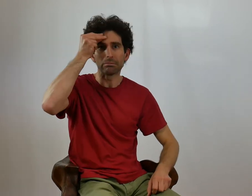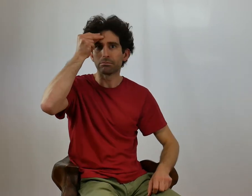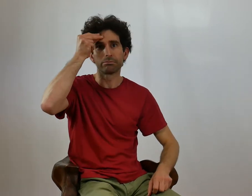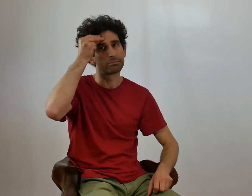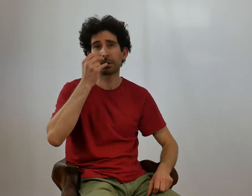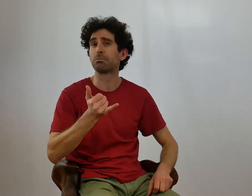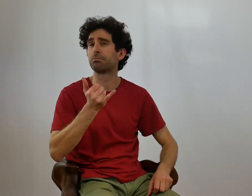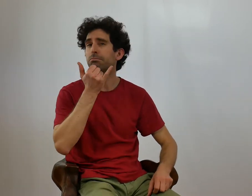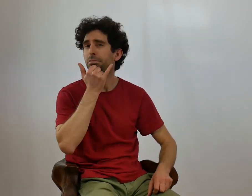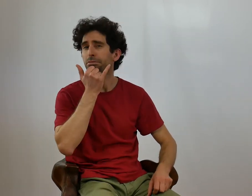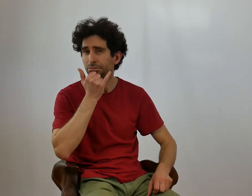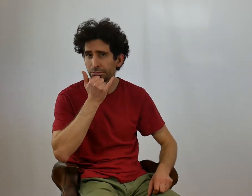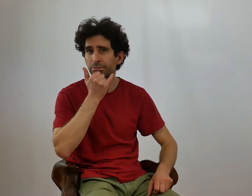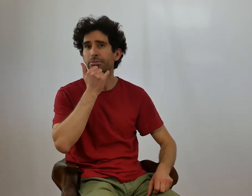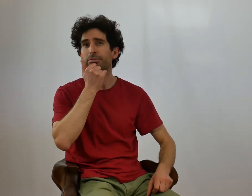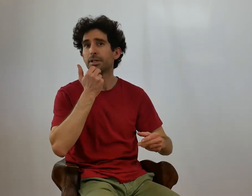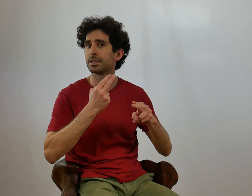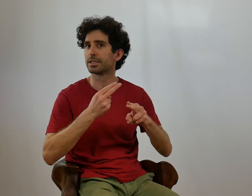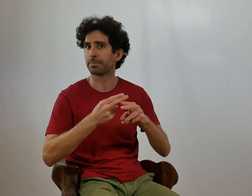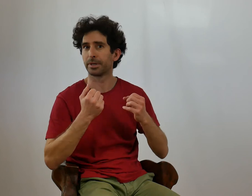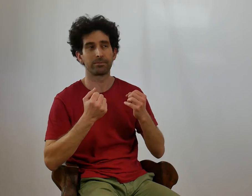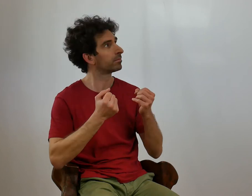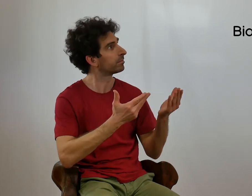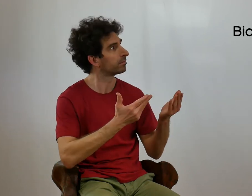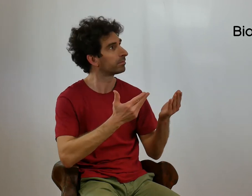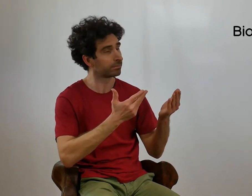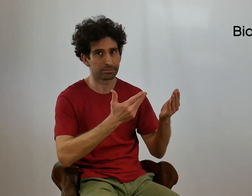alors que non et nous nous trompons. Ça s'appelle un biais cognitif.